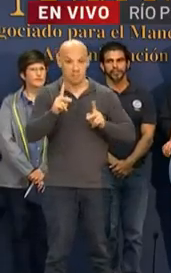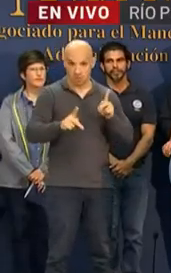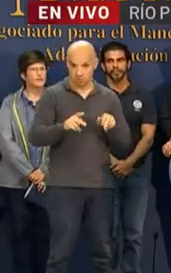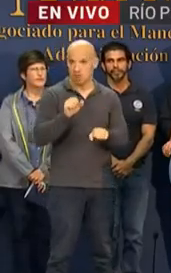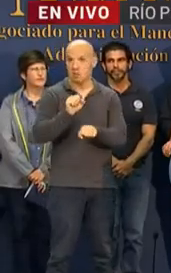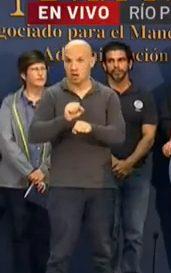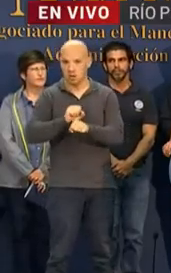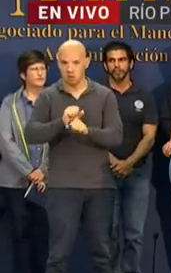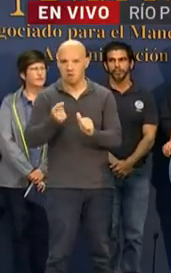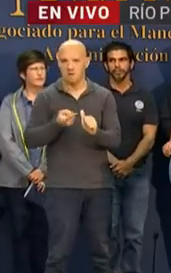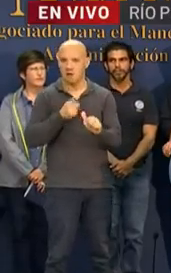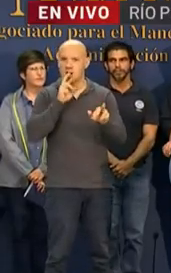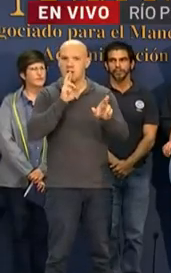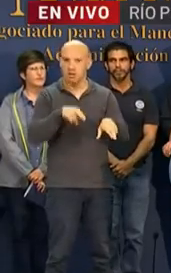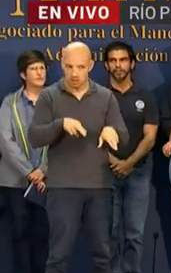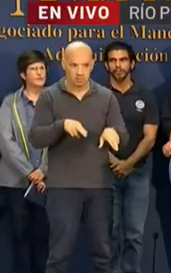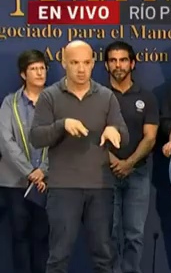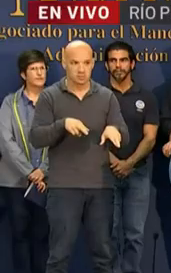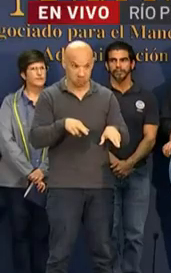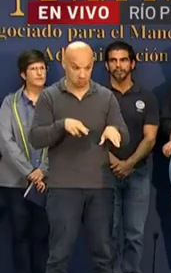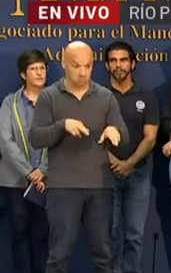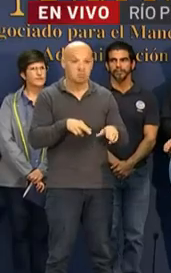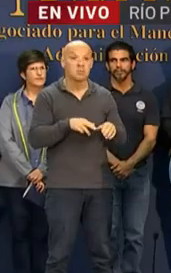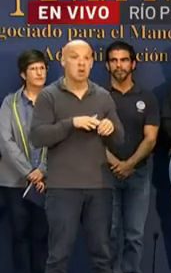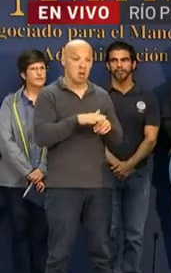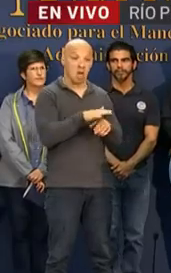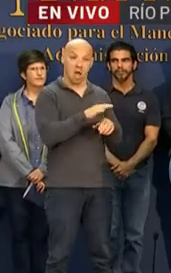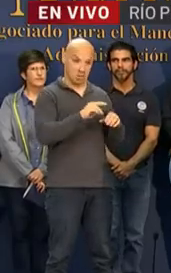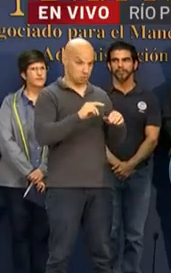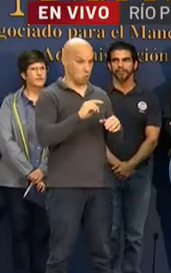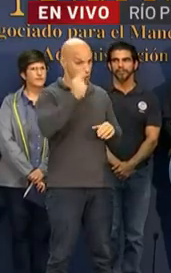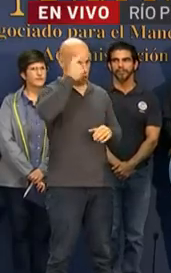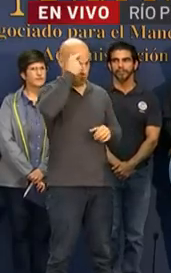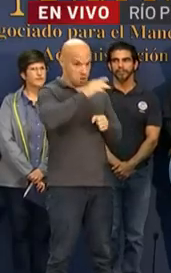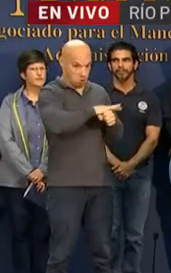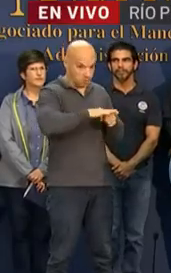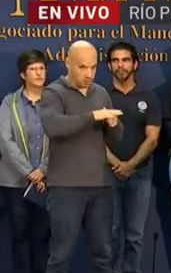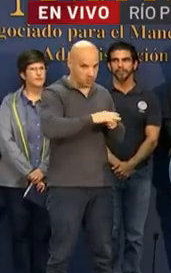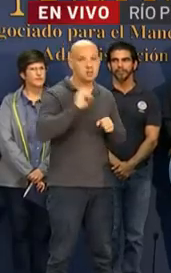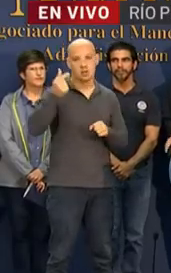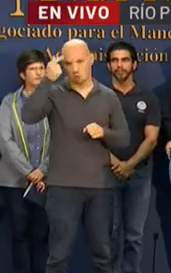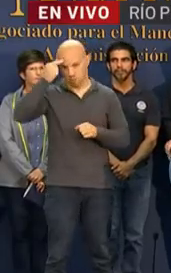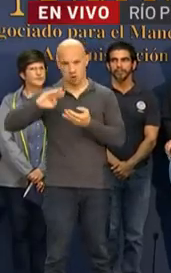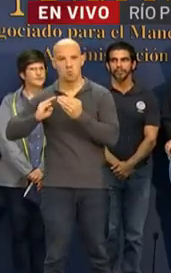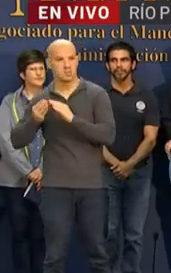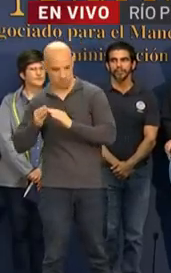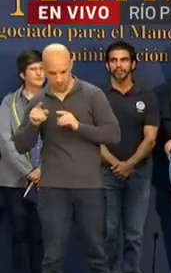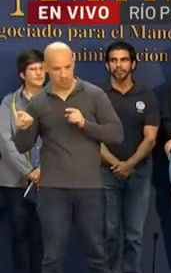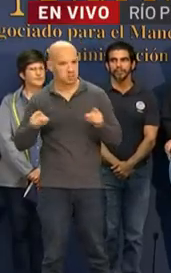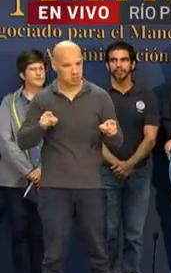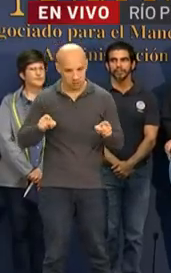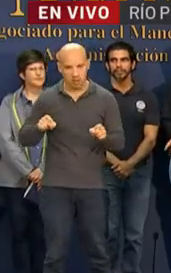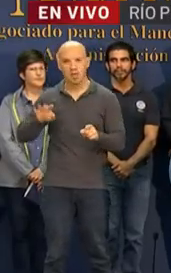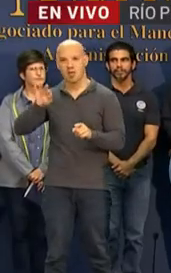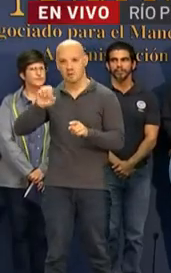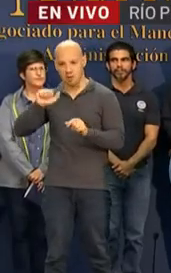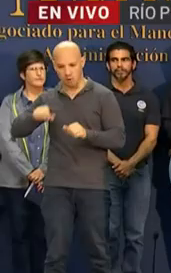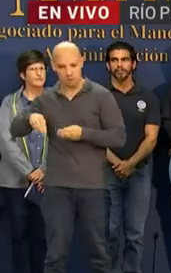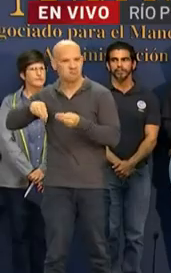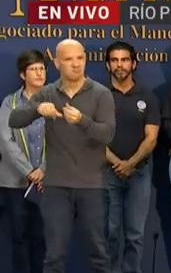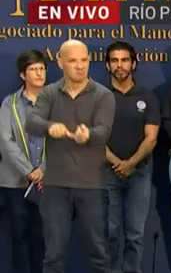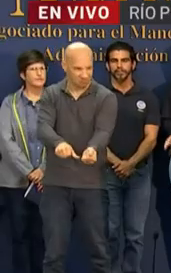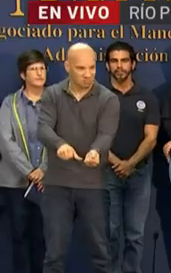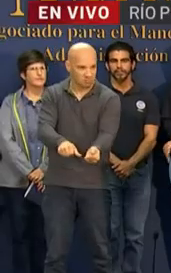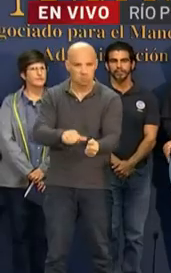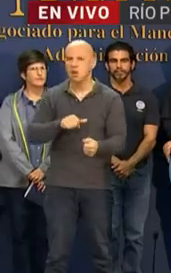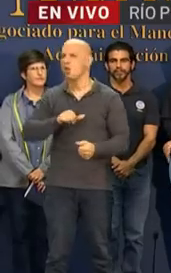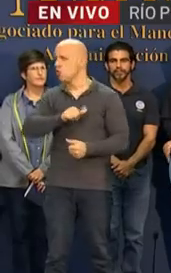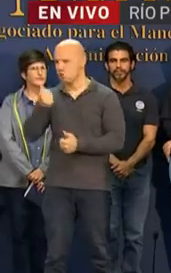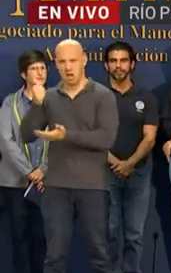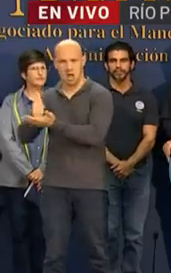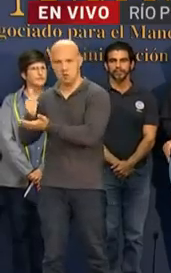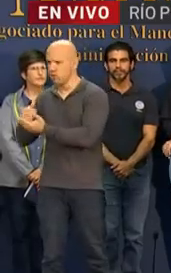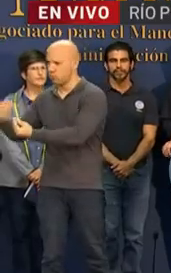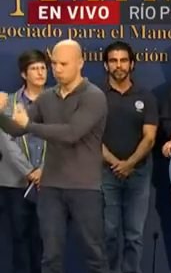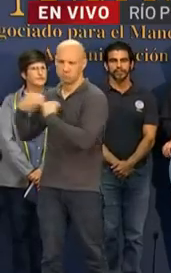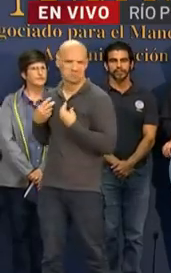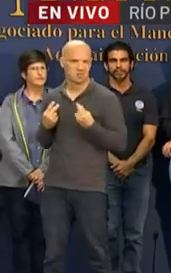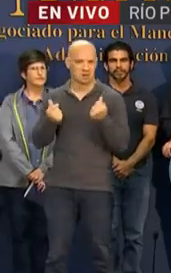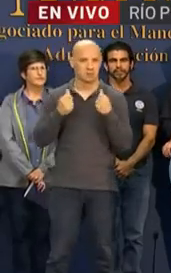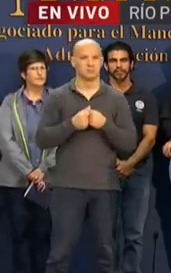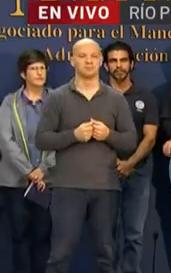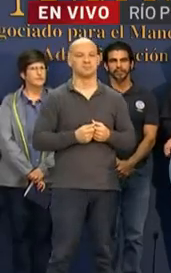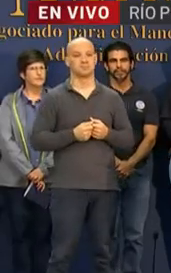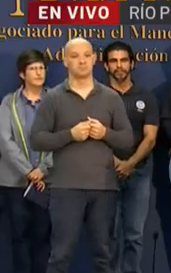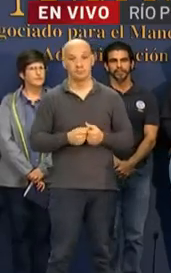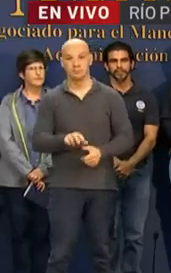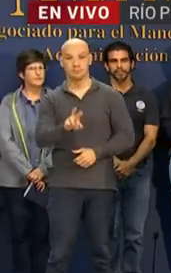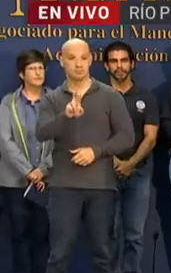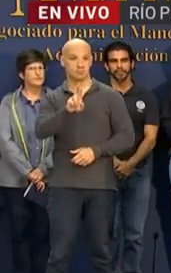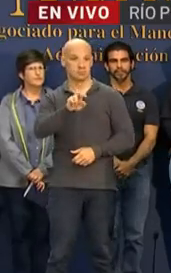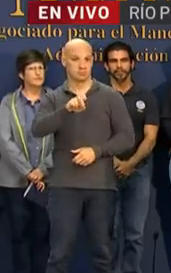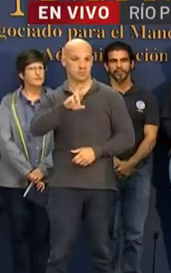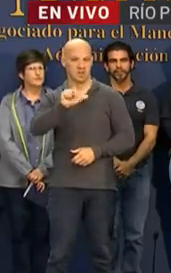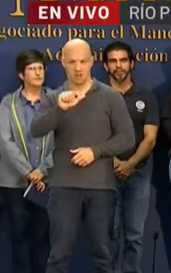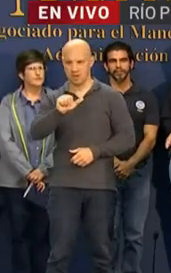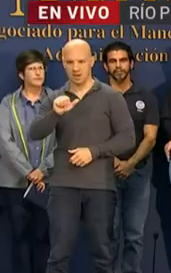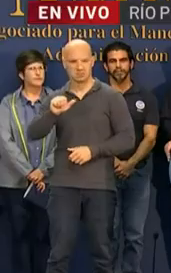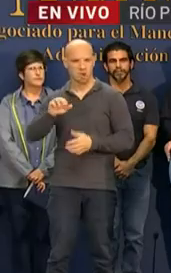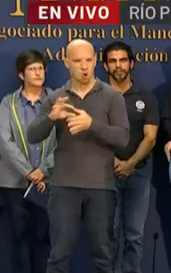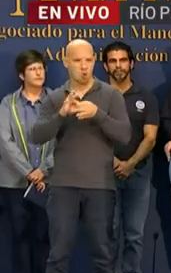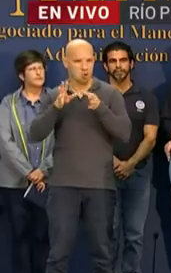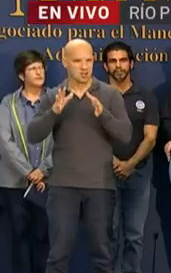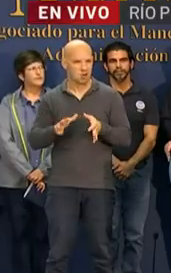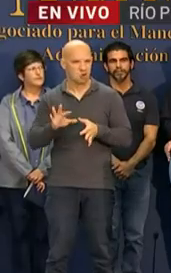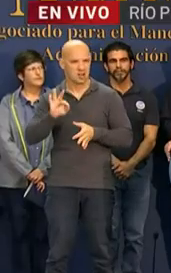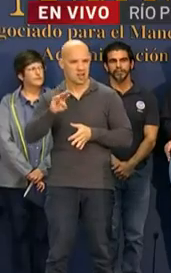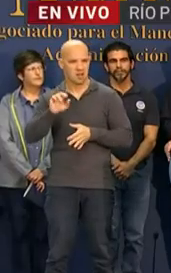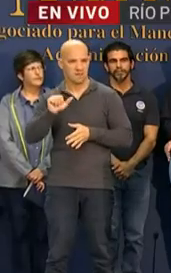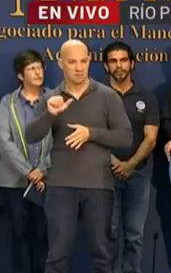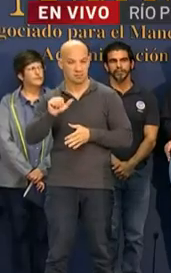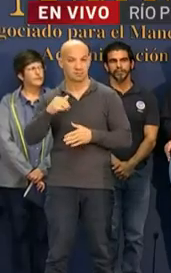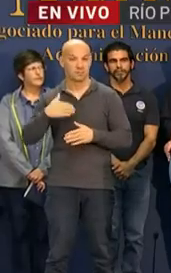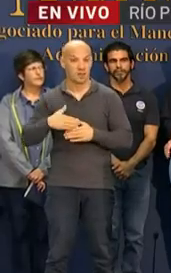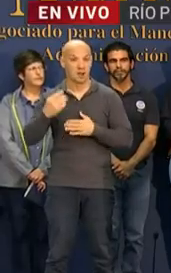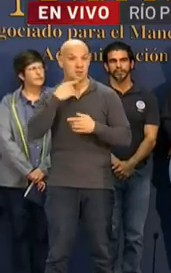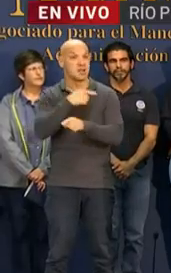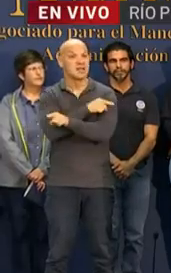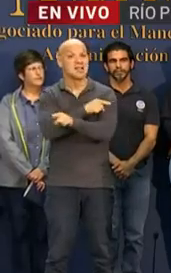QUE FEMA PUEDE ASUMIR EL COSTO